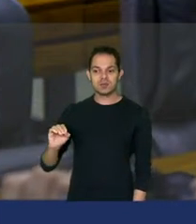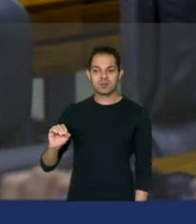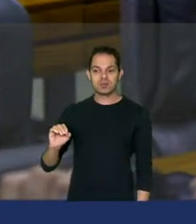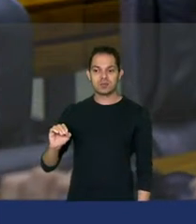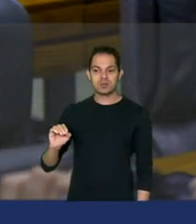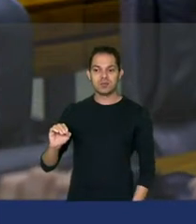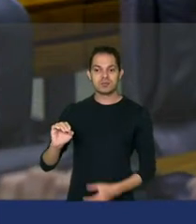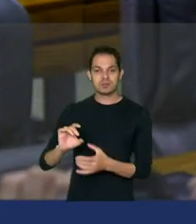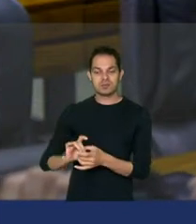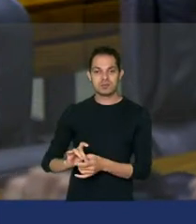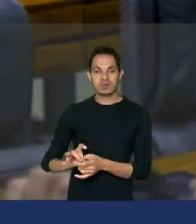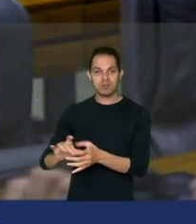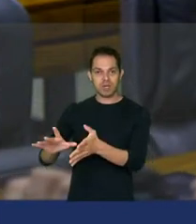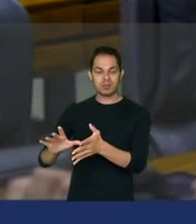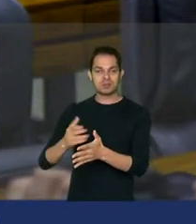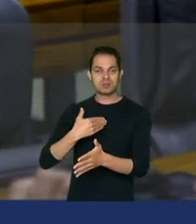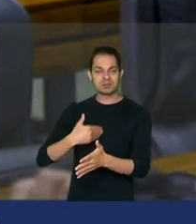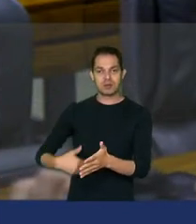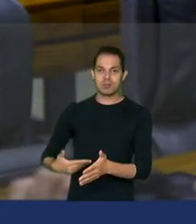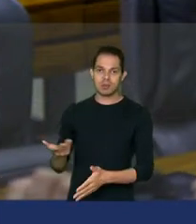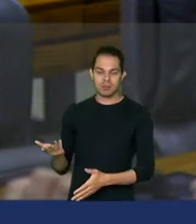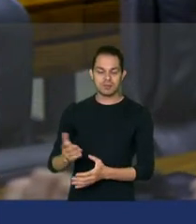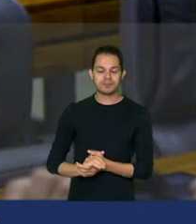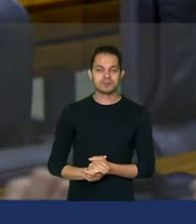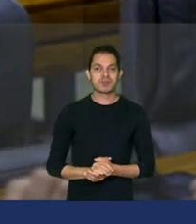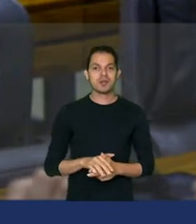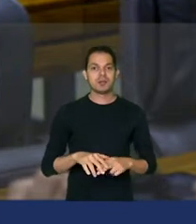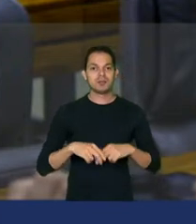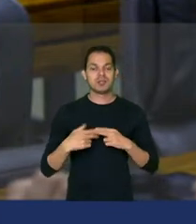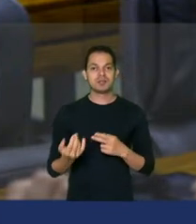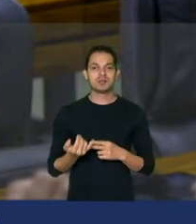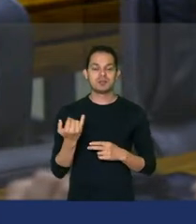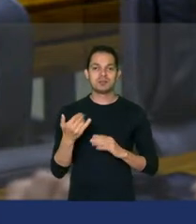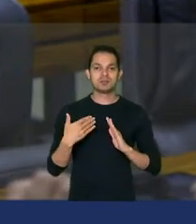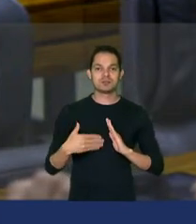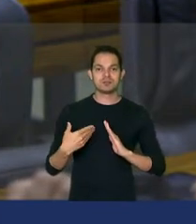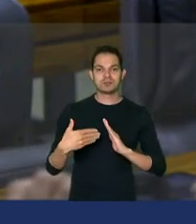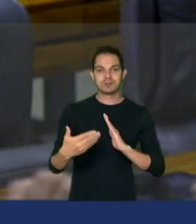EXCLUSIVO DA UNIÃO CONCEDIDO. VAI SER UMA CONCESSÃO PÚ BLICA. ENTÃO É IMPORTANTE